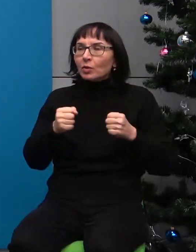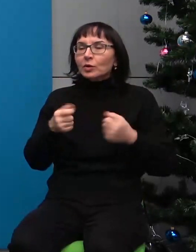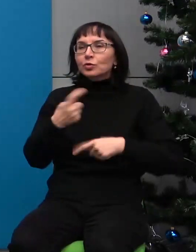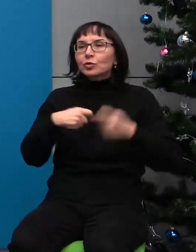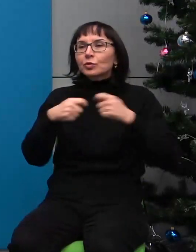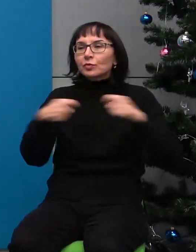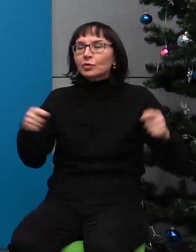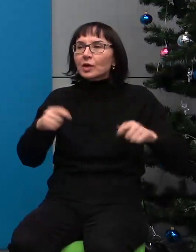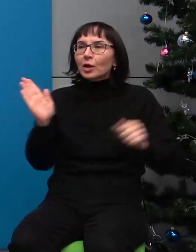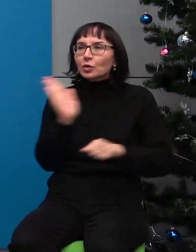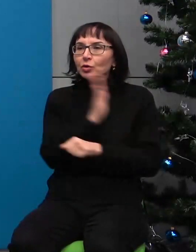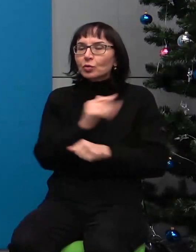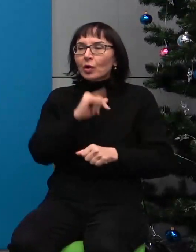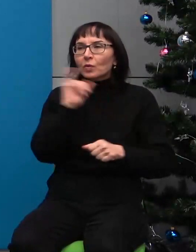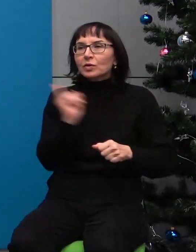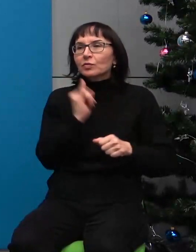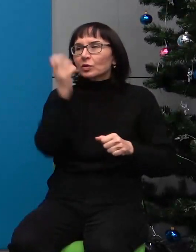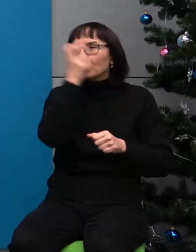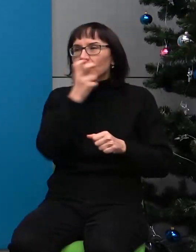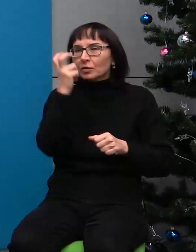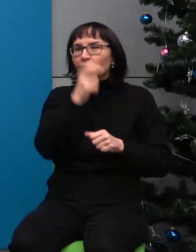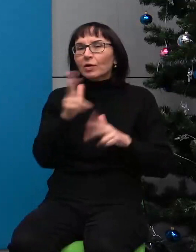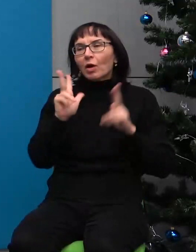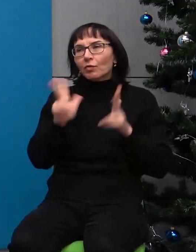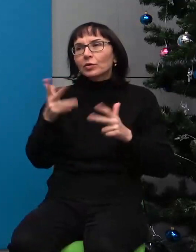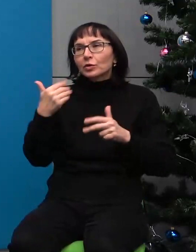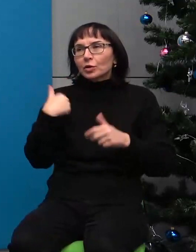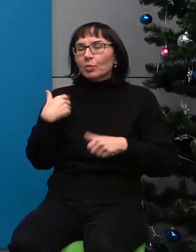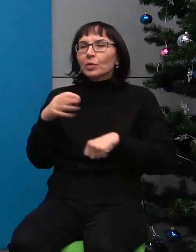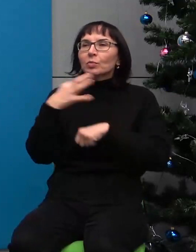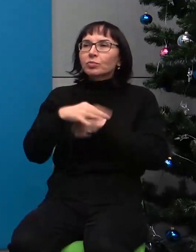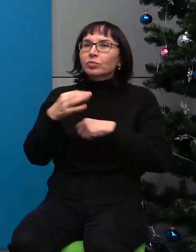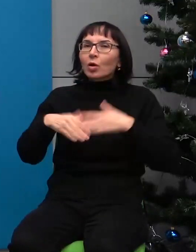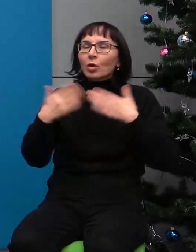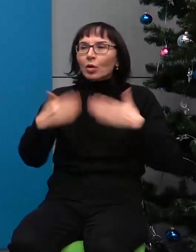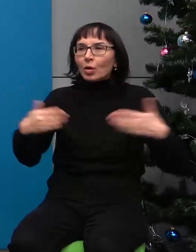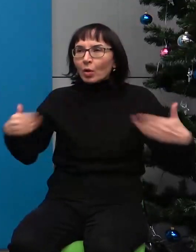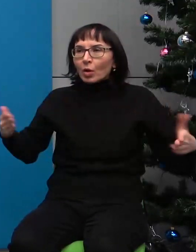którą się zawsze interesowałem, więc faktycznie były jakieś studenckie teatry, jakieś zespoły muzyczne,